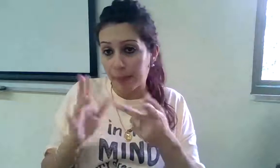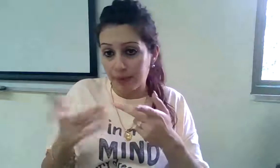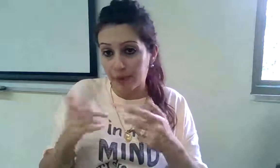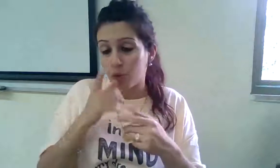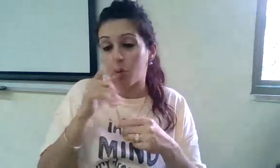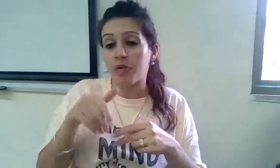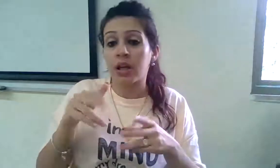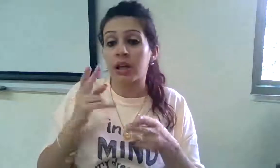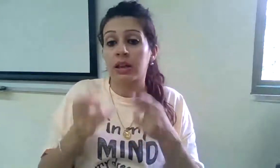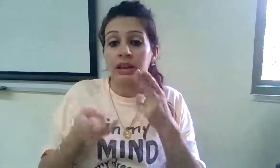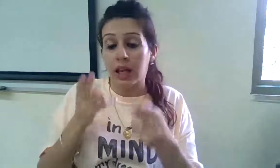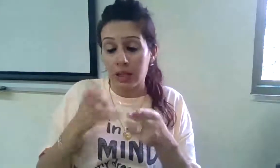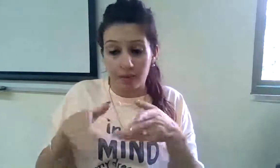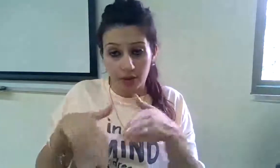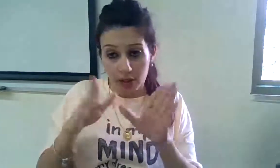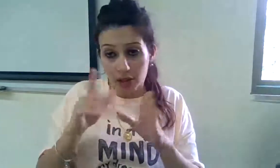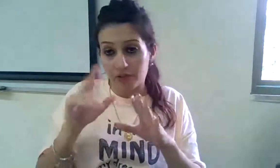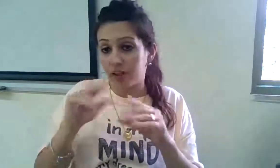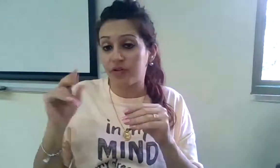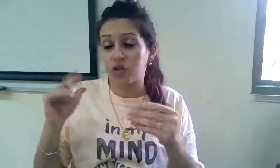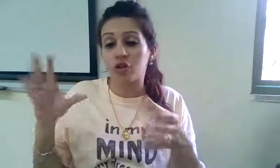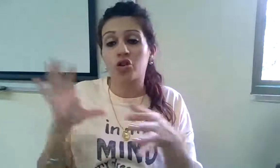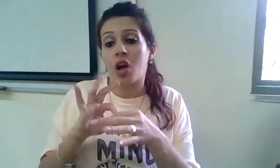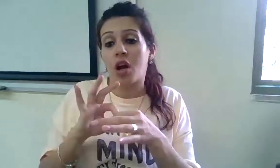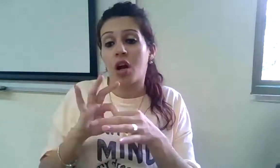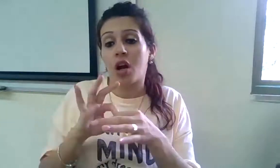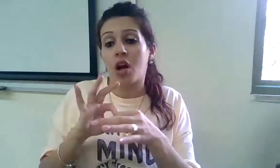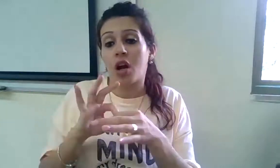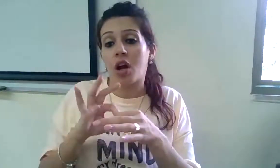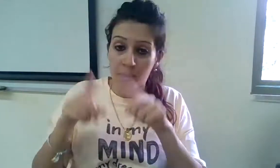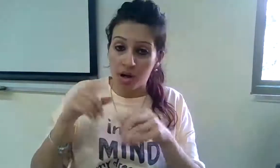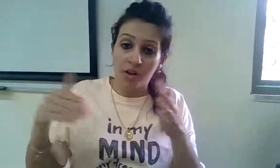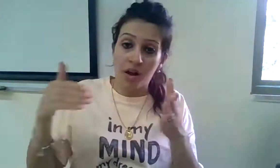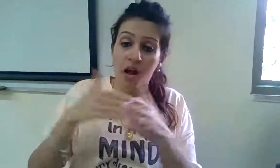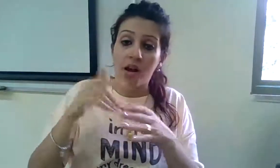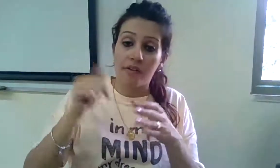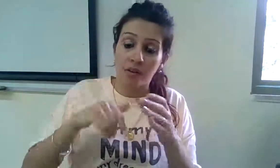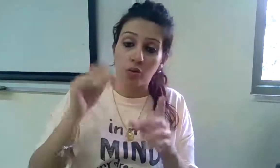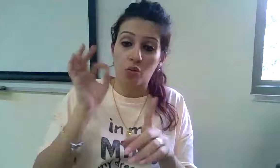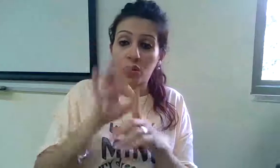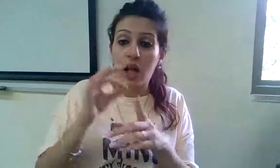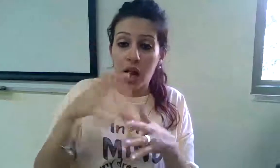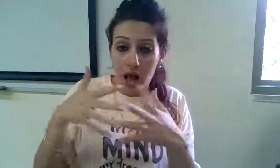تعلم الطفل مقارنة بمستواه في الفترة السابقة